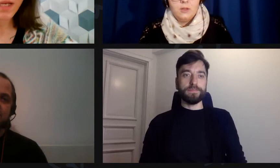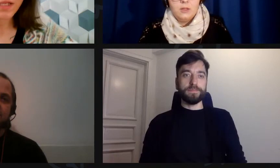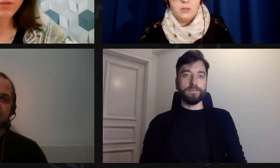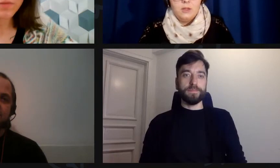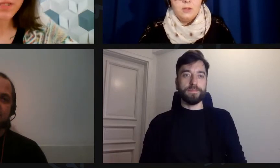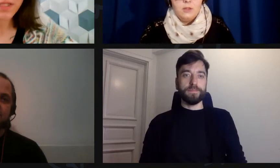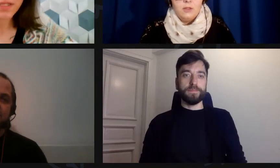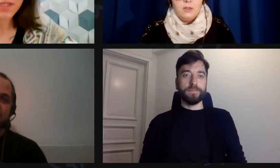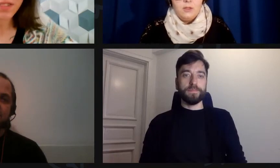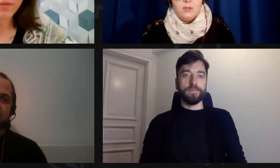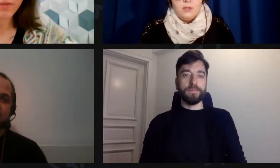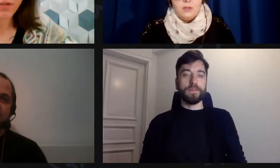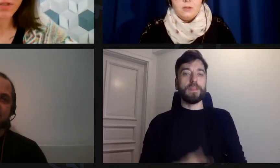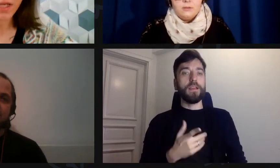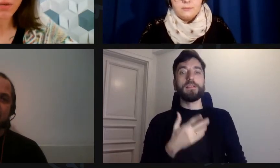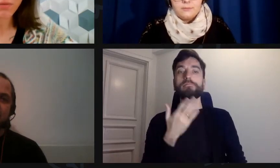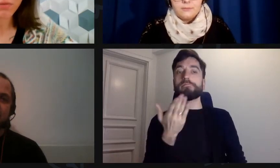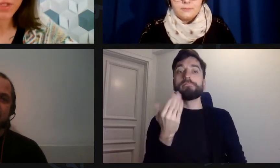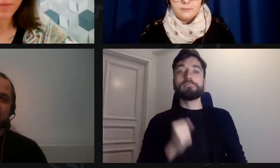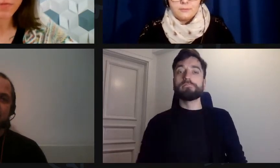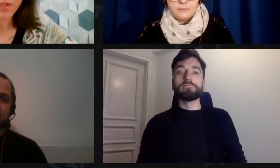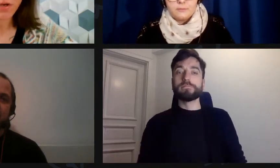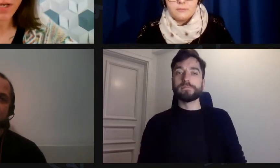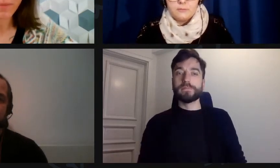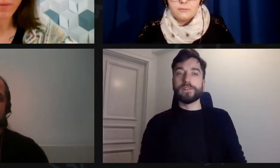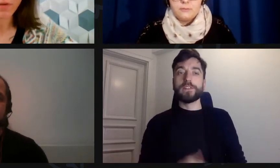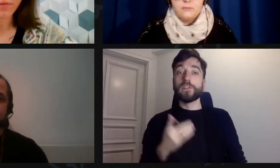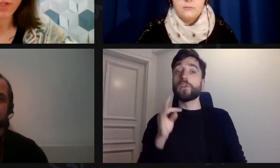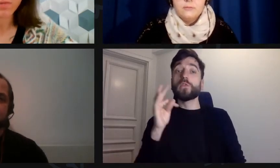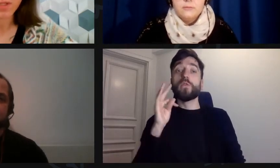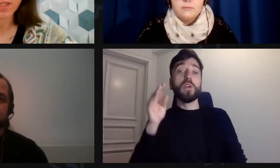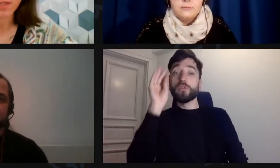Dominika – Jak to Katarzyna wygląda u Ciebie w szkole, bo wiadomo,